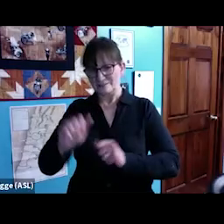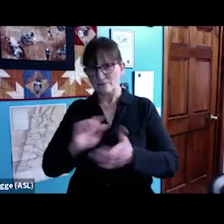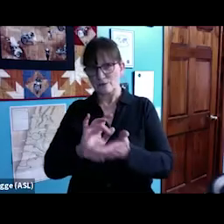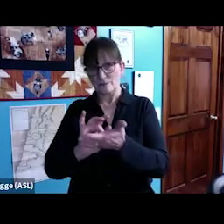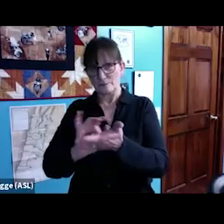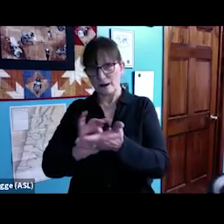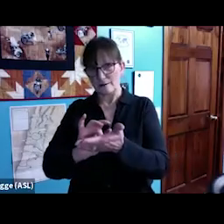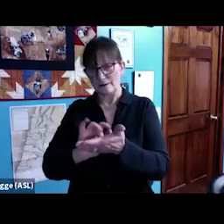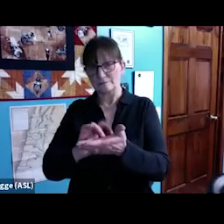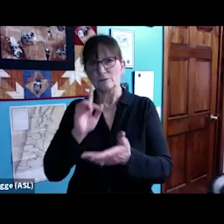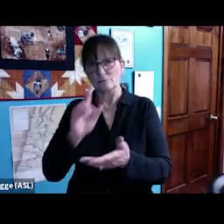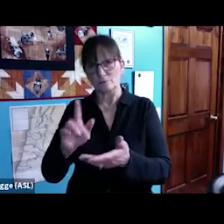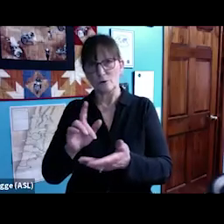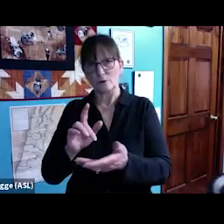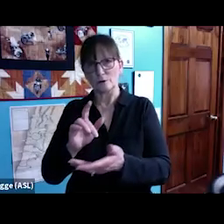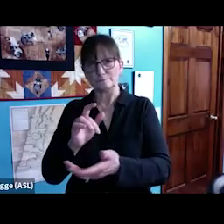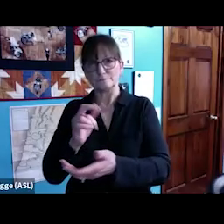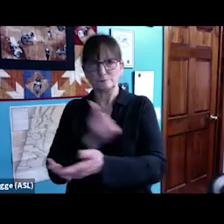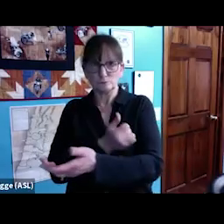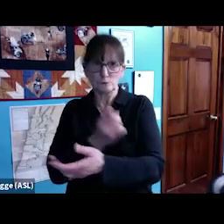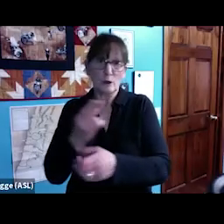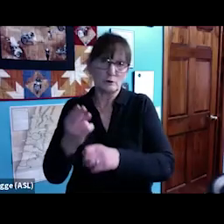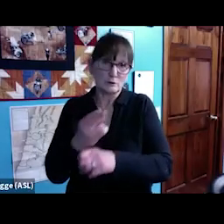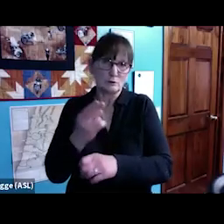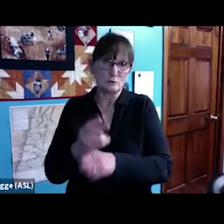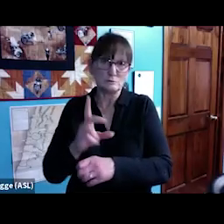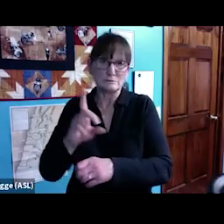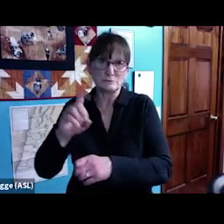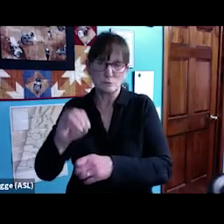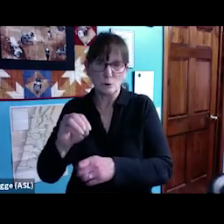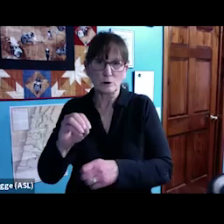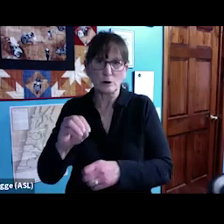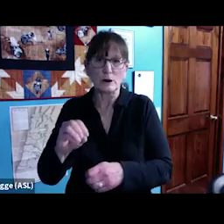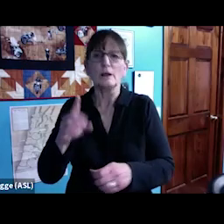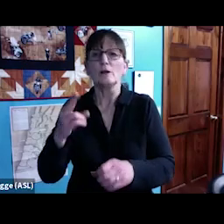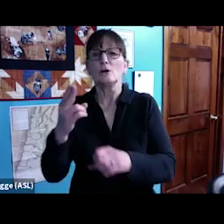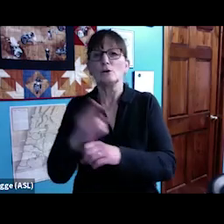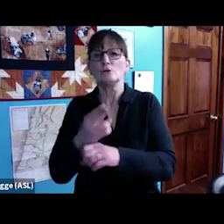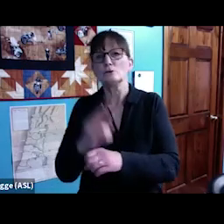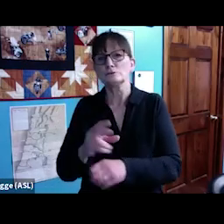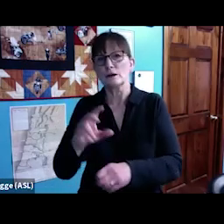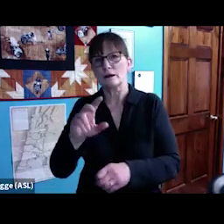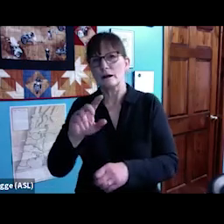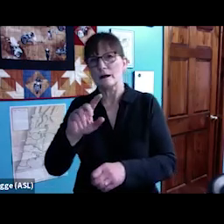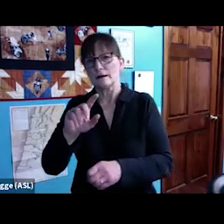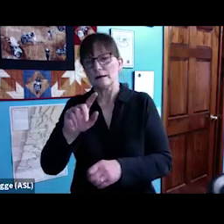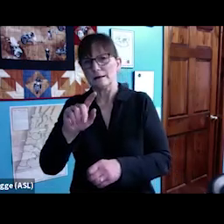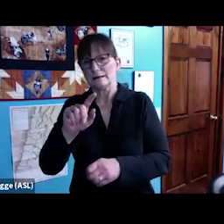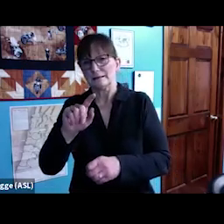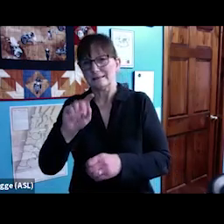puedes verificar si está donde debe estar, si se ha procesado y todo eso. Así que me gusta eso.